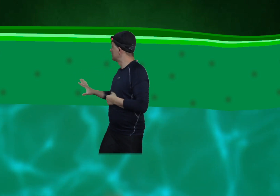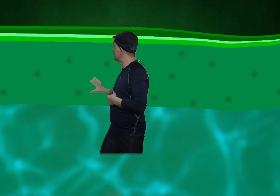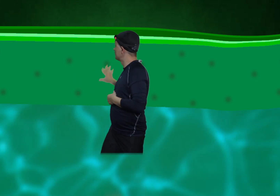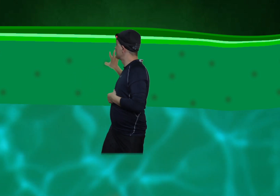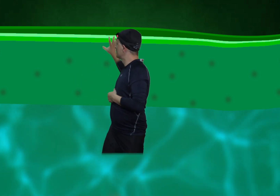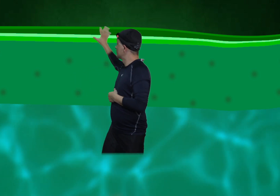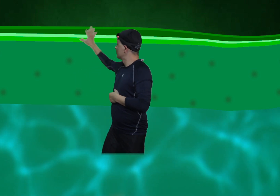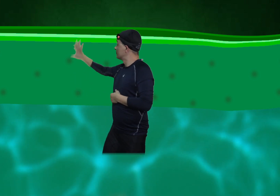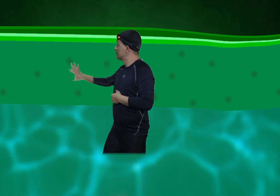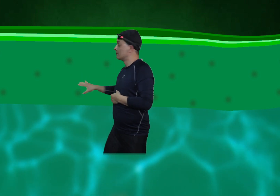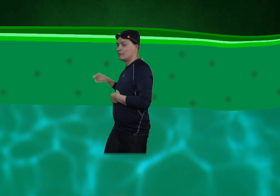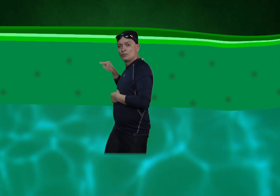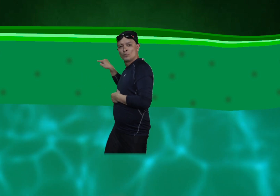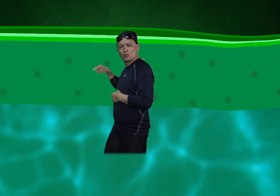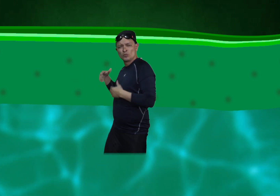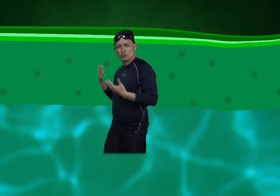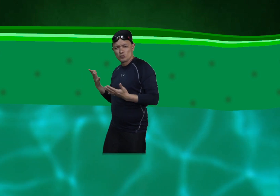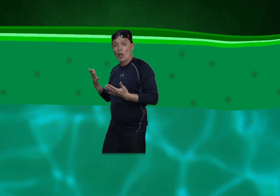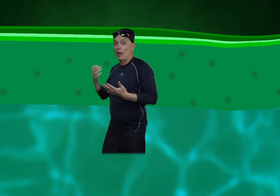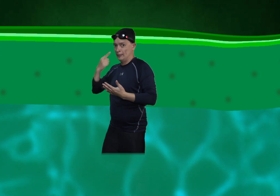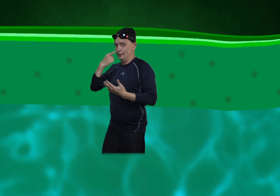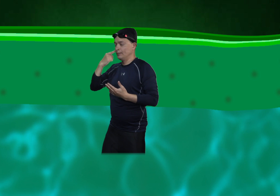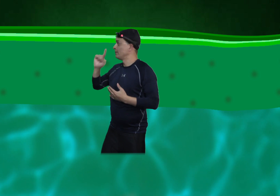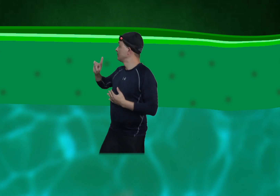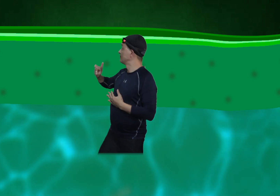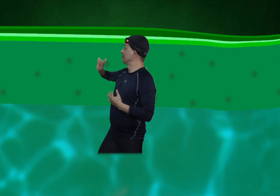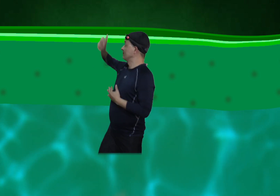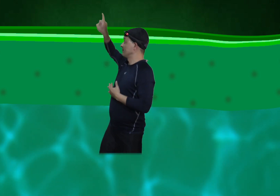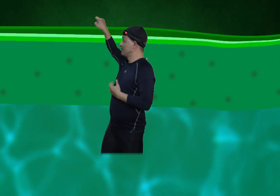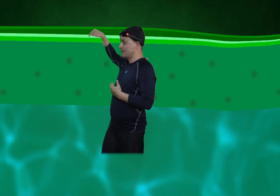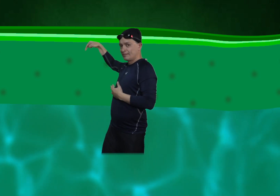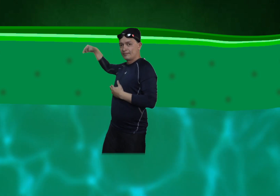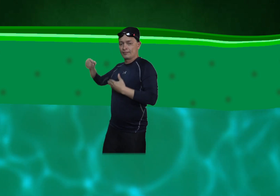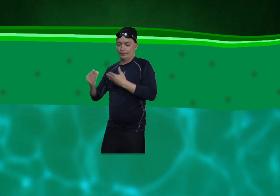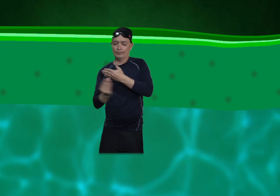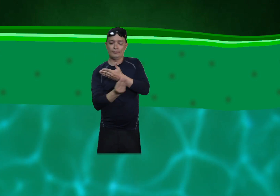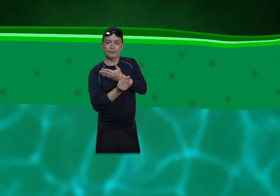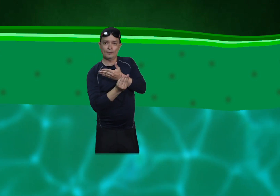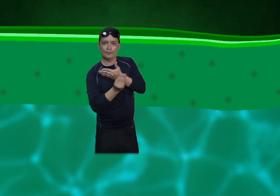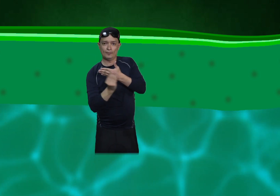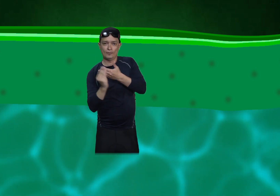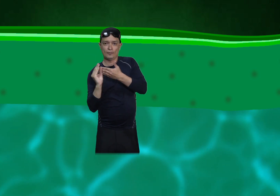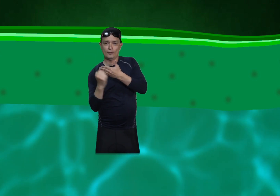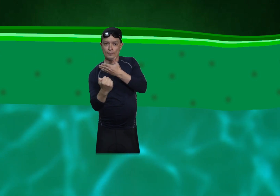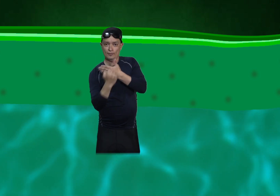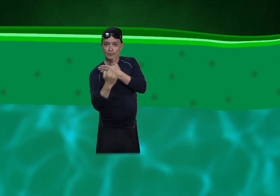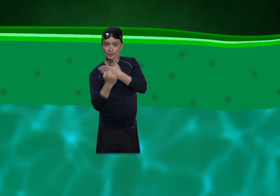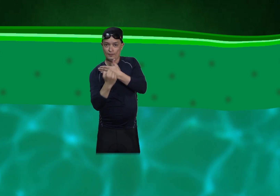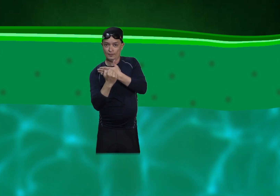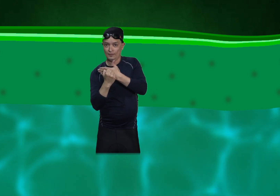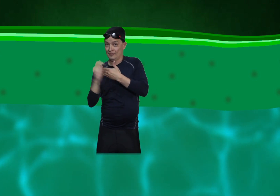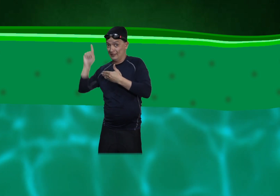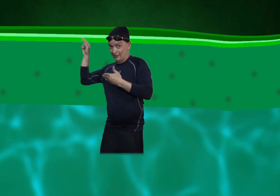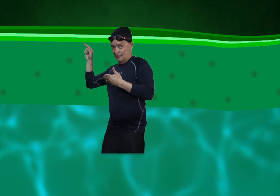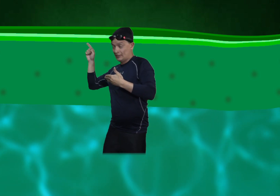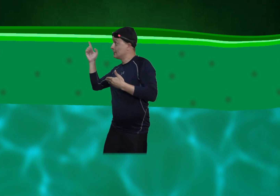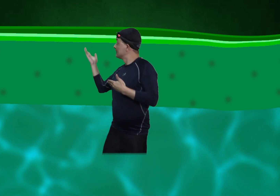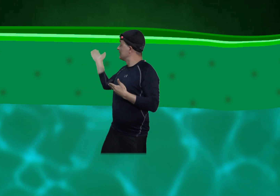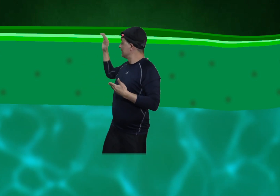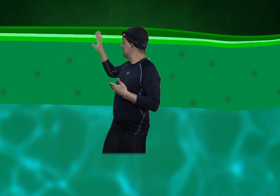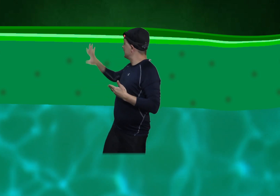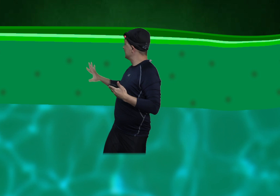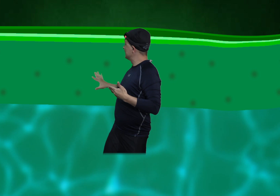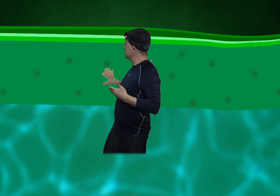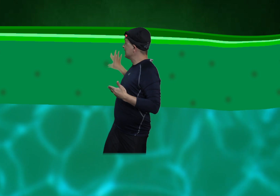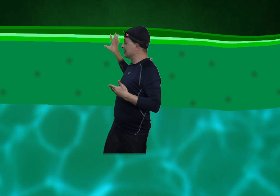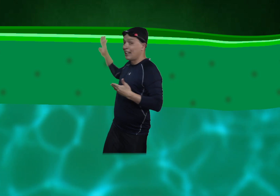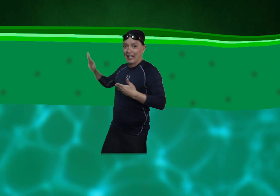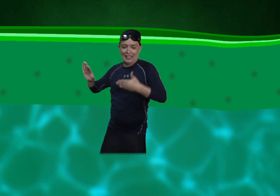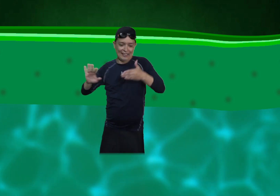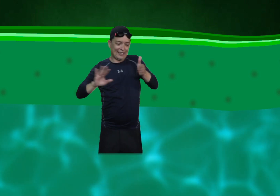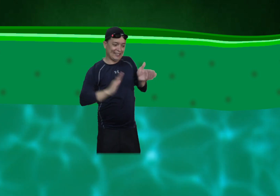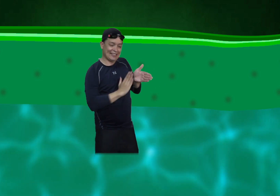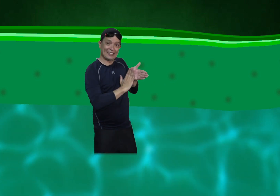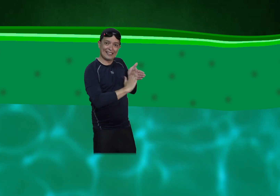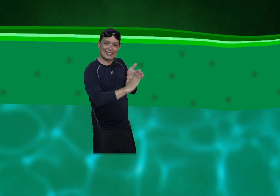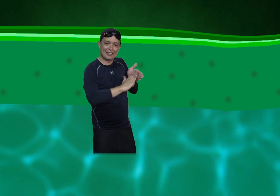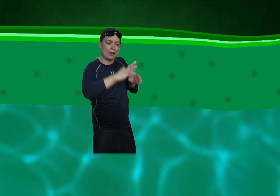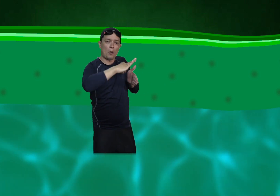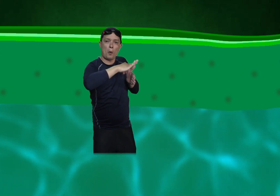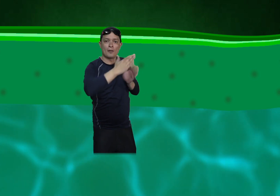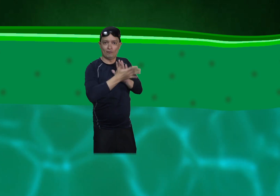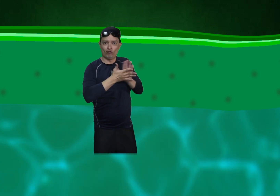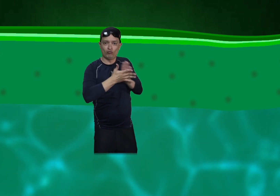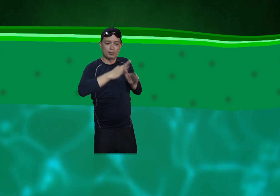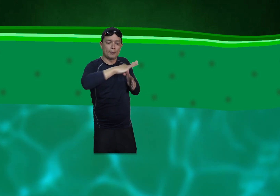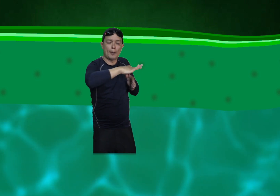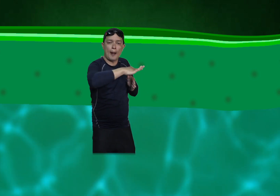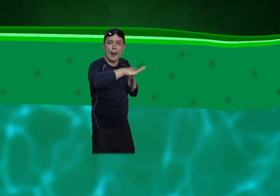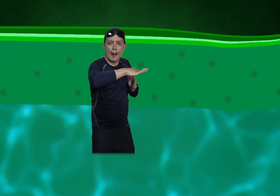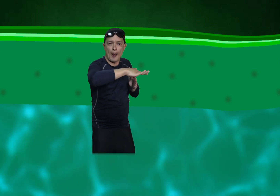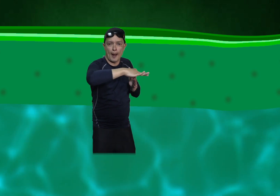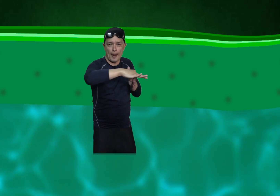Allí podemos observar la parte interna de la pared celular, su seña es esta: